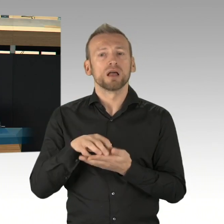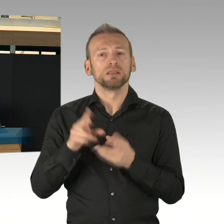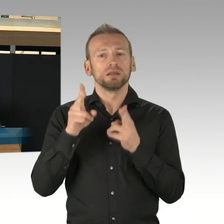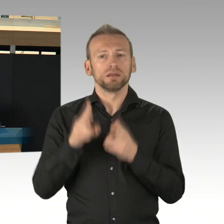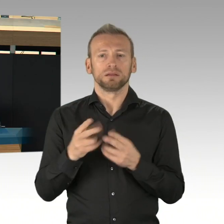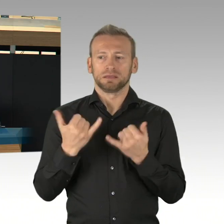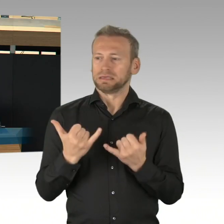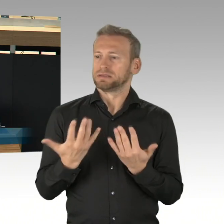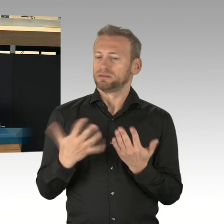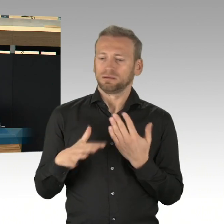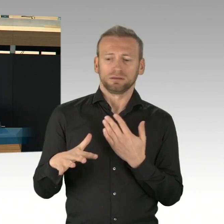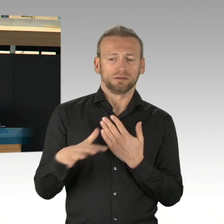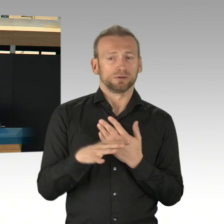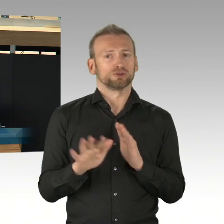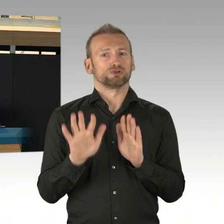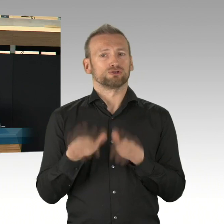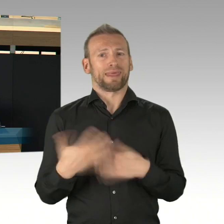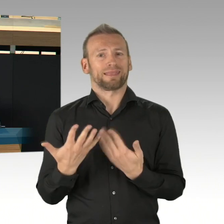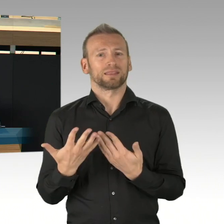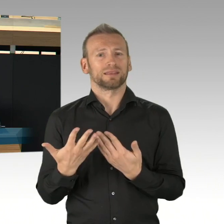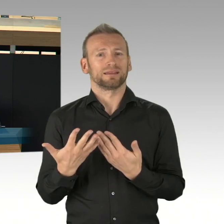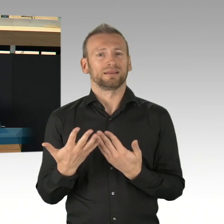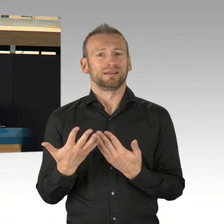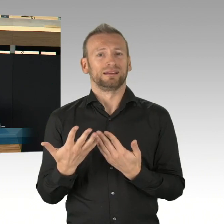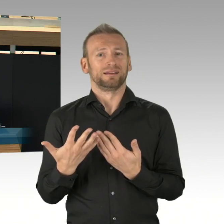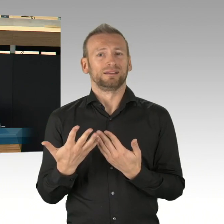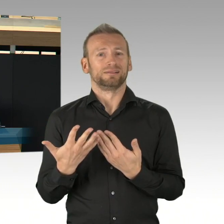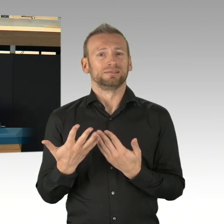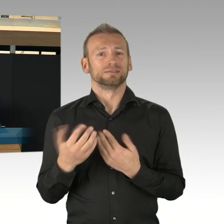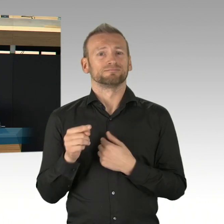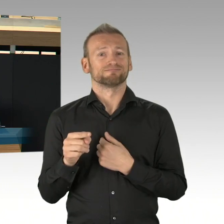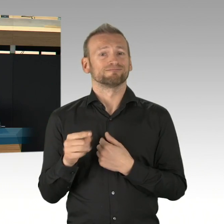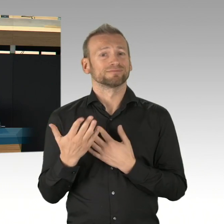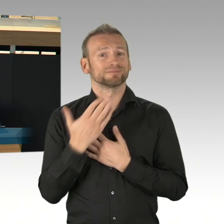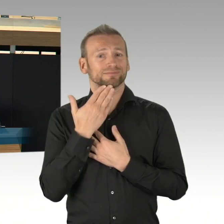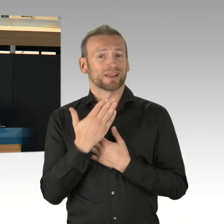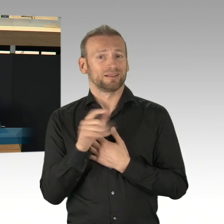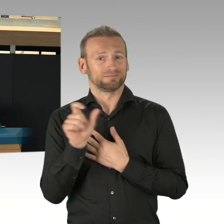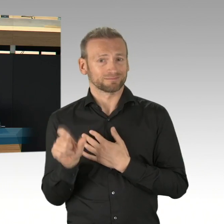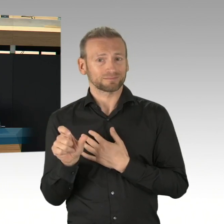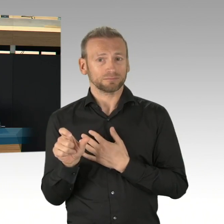dass das Bauen in dieser Stadt günstiger wird und damit in dieser Stadt auch das Wohnen günstiger wird.